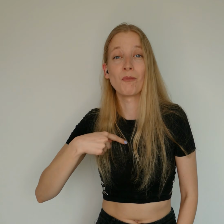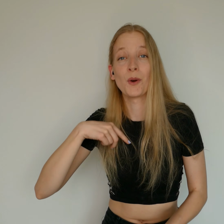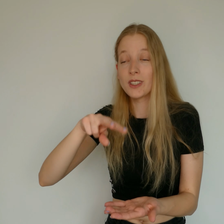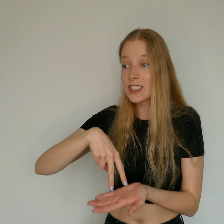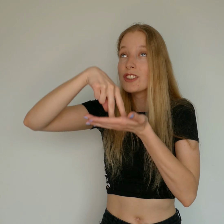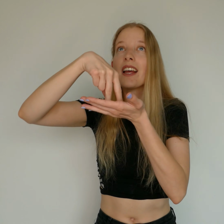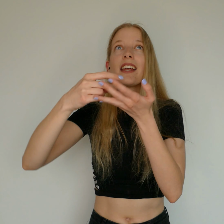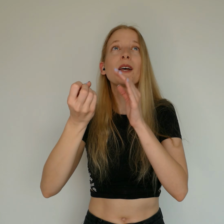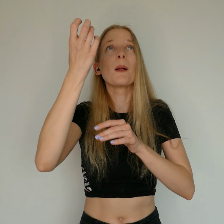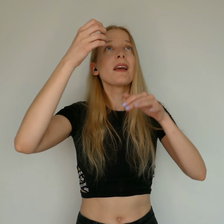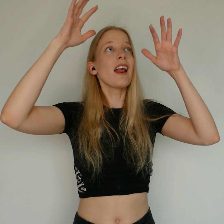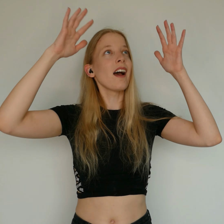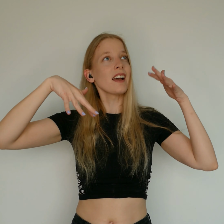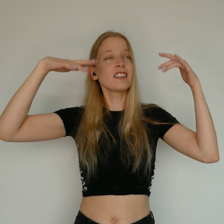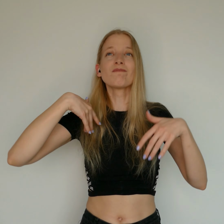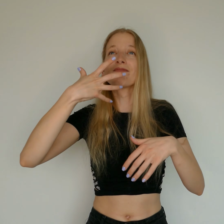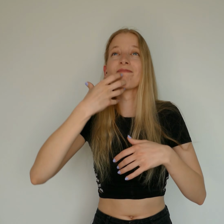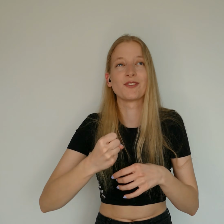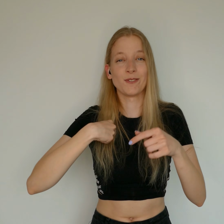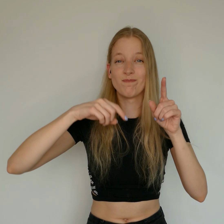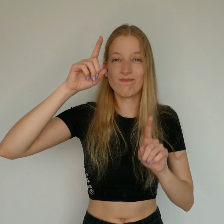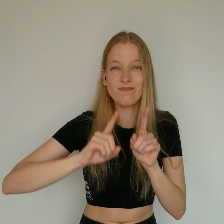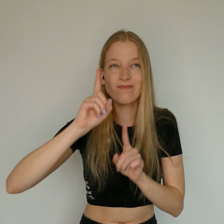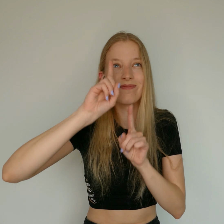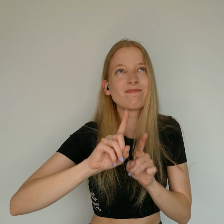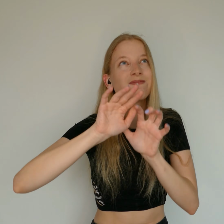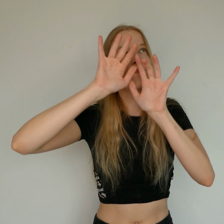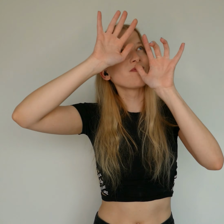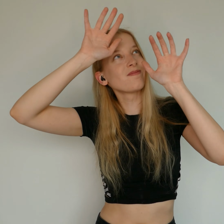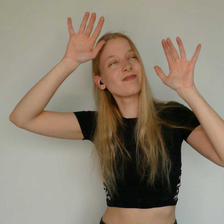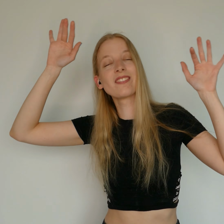Und ich steh' im lila Regen Ich will ein Feuerstarter sein